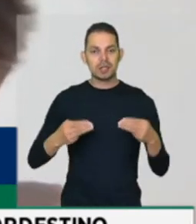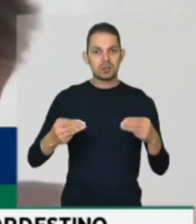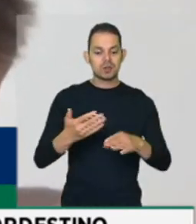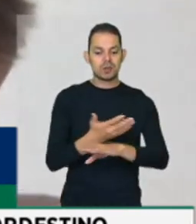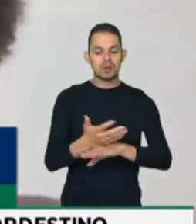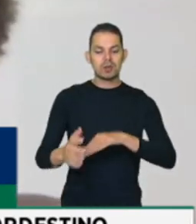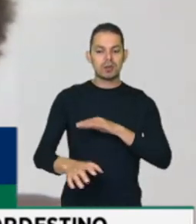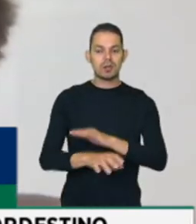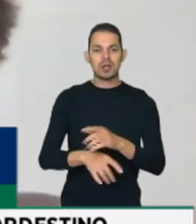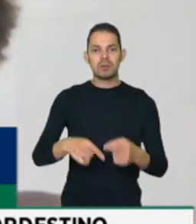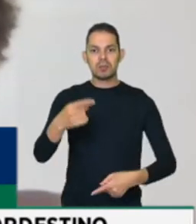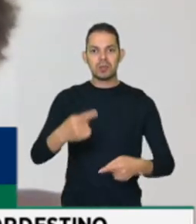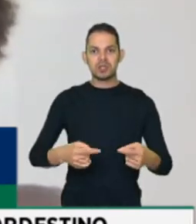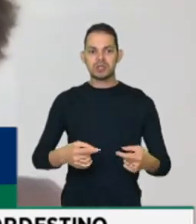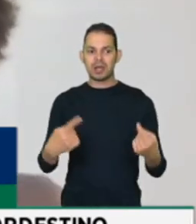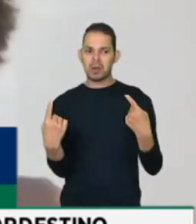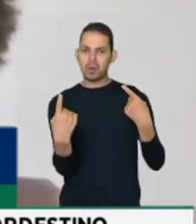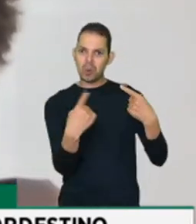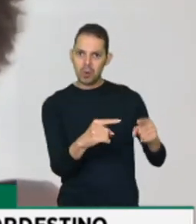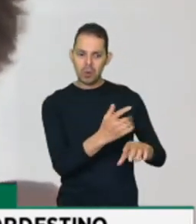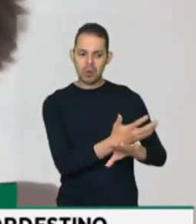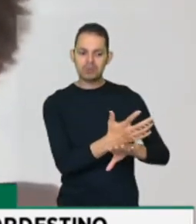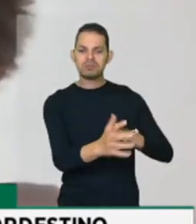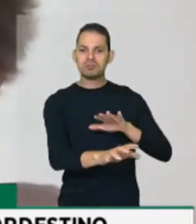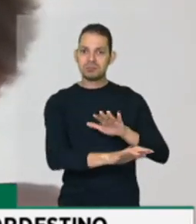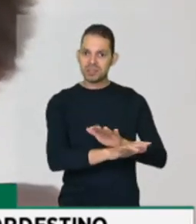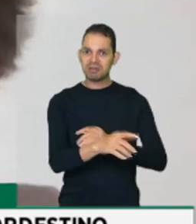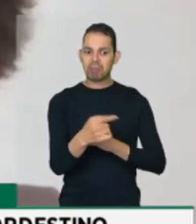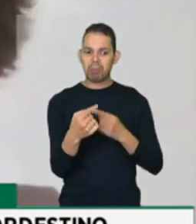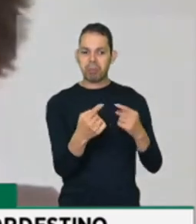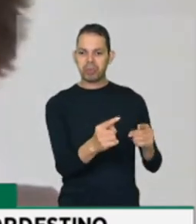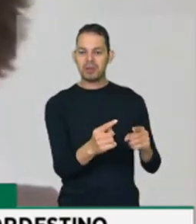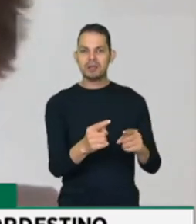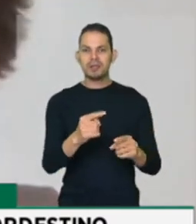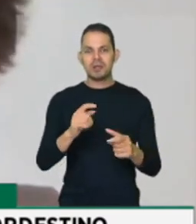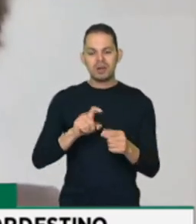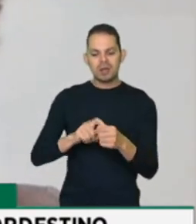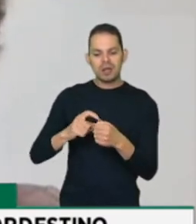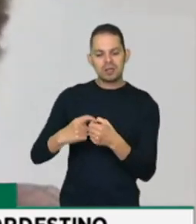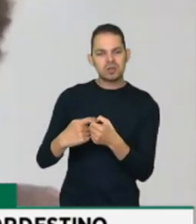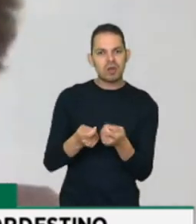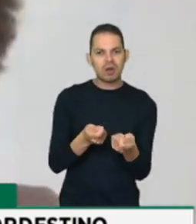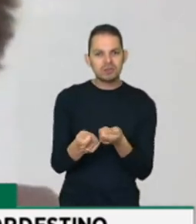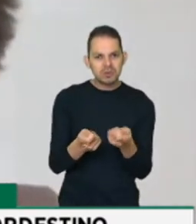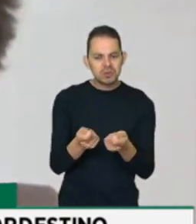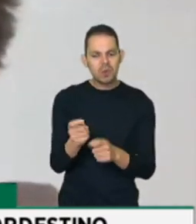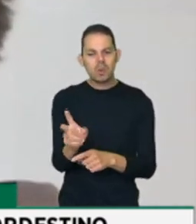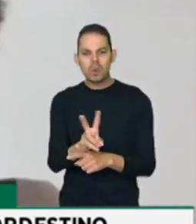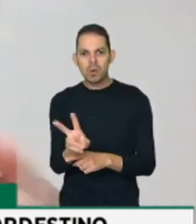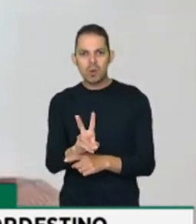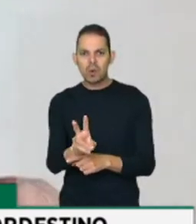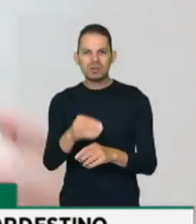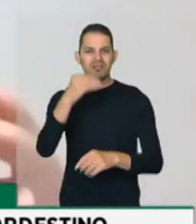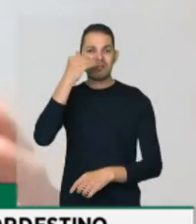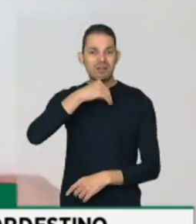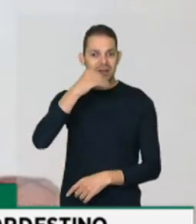AMBIENTE UMA POLÍTICA ANTI AMBIENTAL, UMA POLÍTICA QUE BUSCA ENFRAQUECER OS ÓRGÃOS DE CONTROLE OU DE FISCALIZAÇÃO... E AO MESMO TEMPO UMA POLÍTICA EM QUER